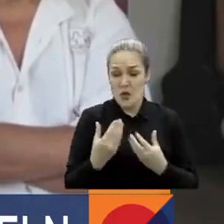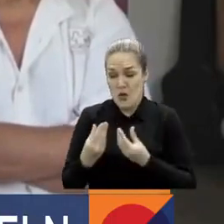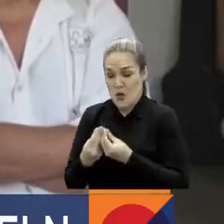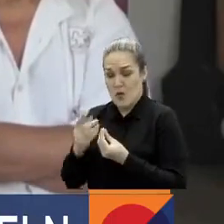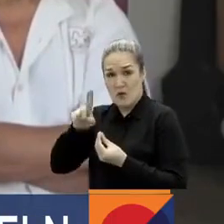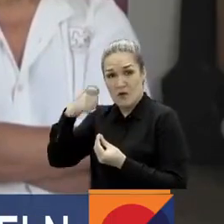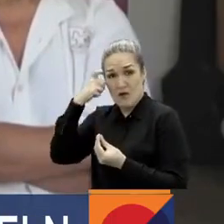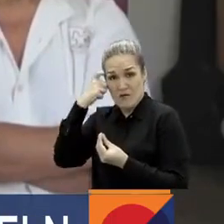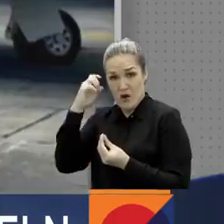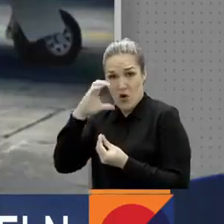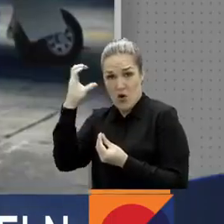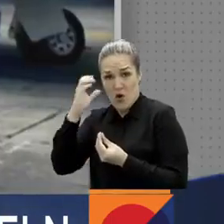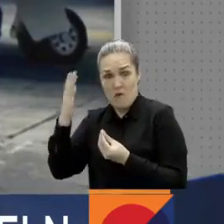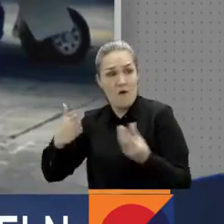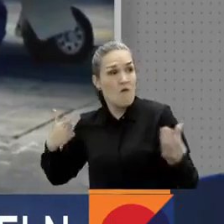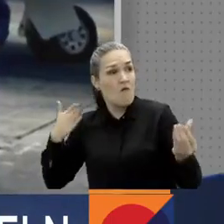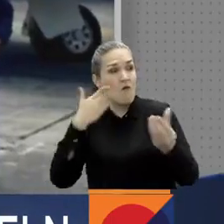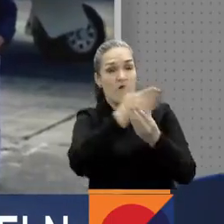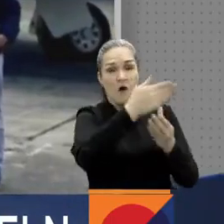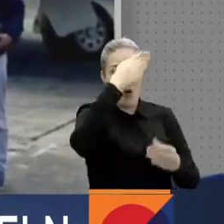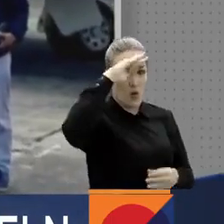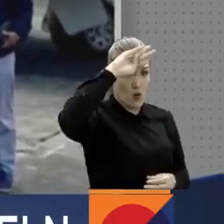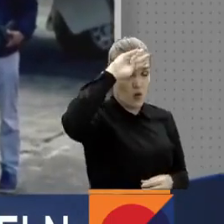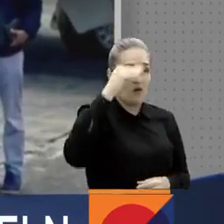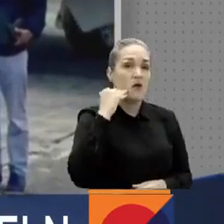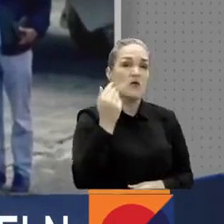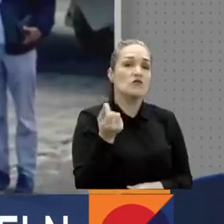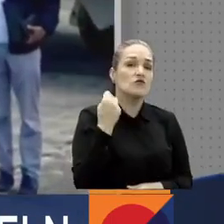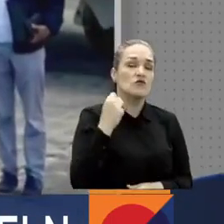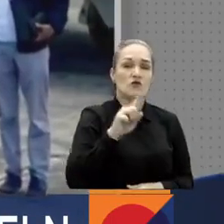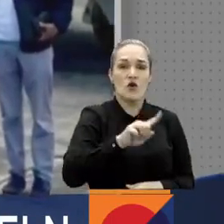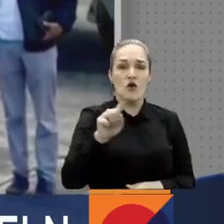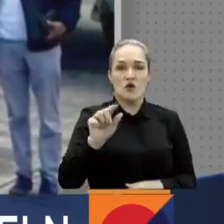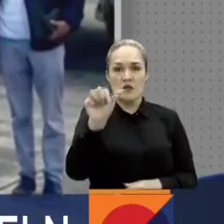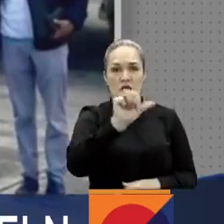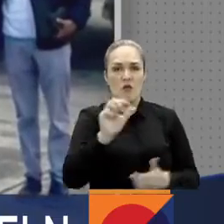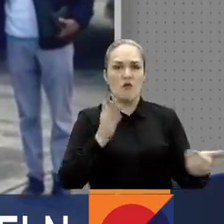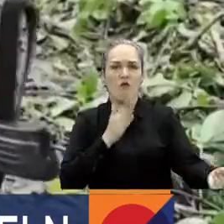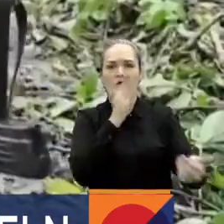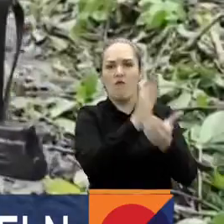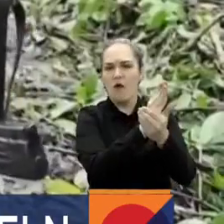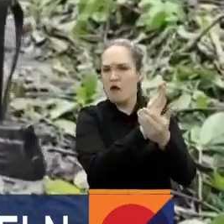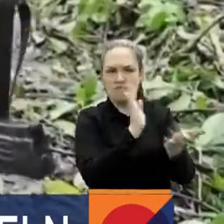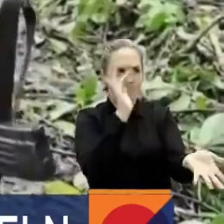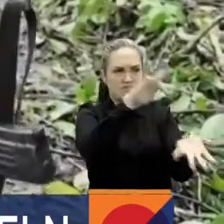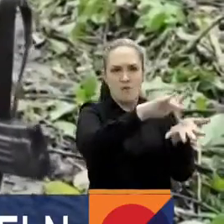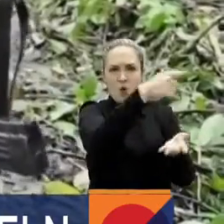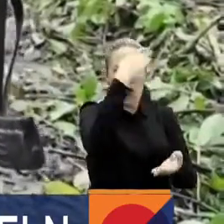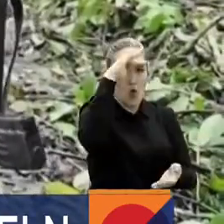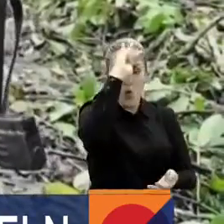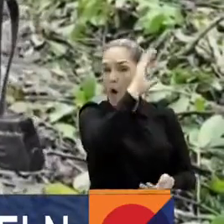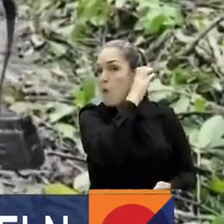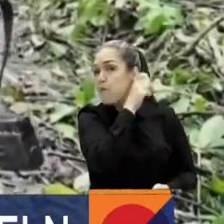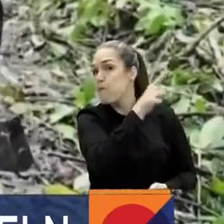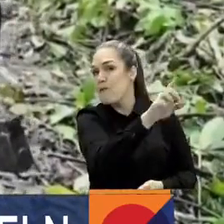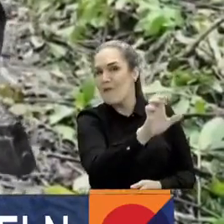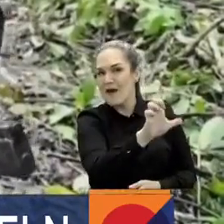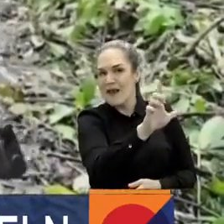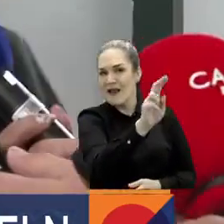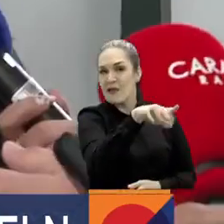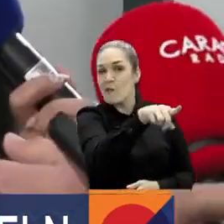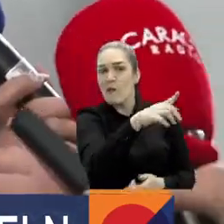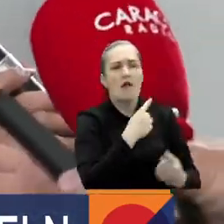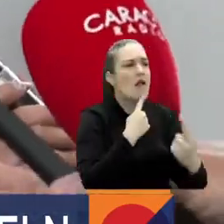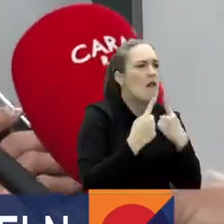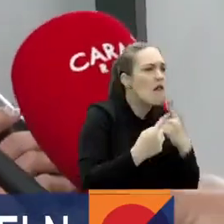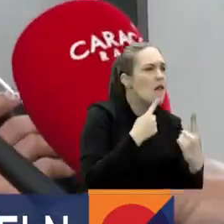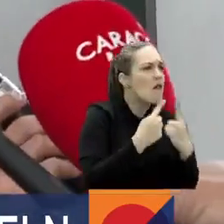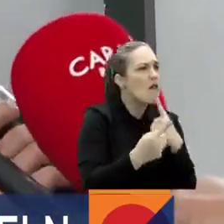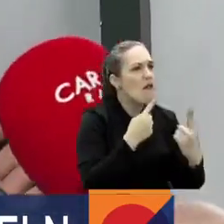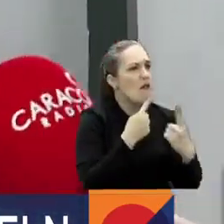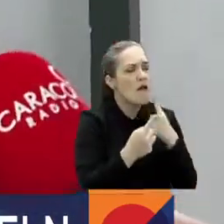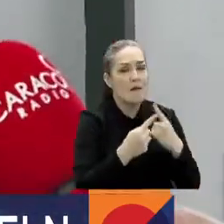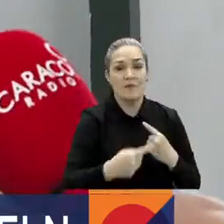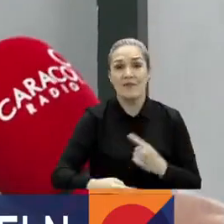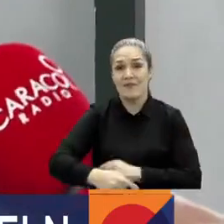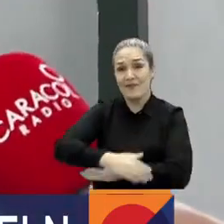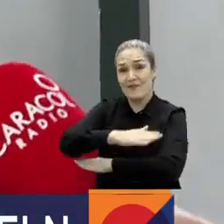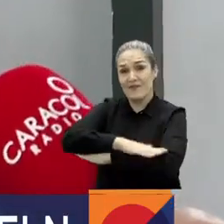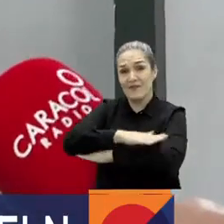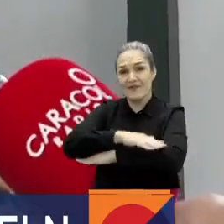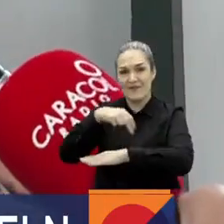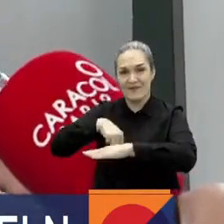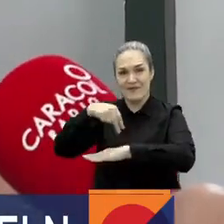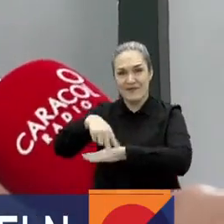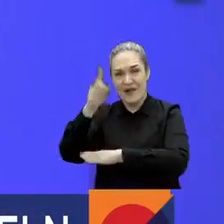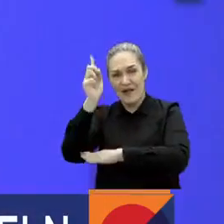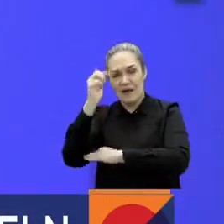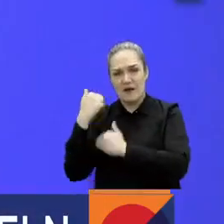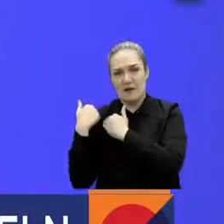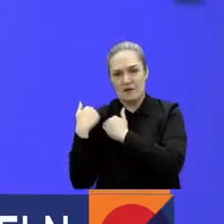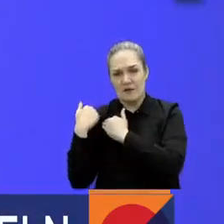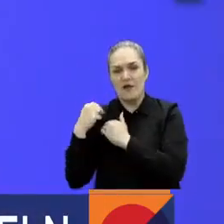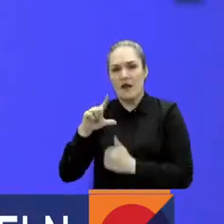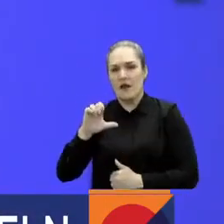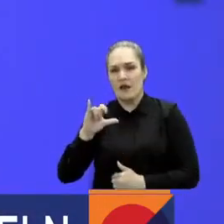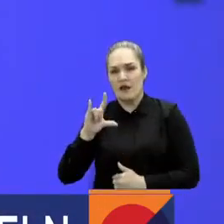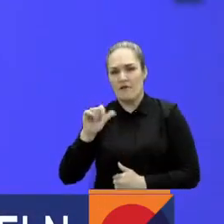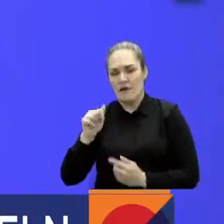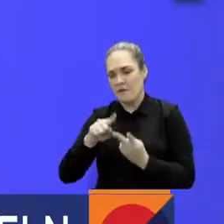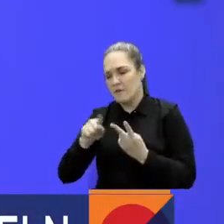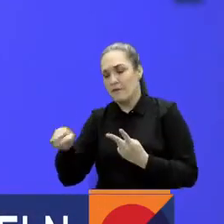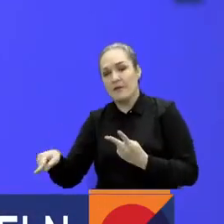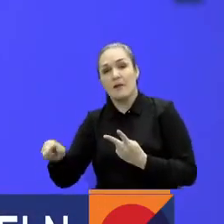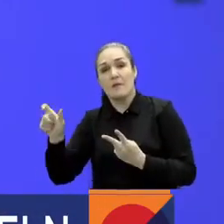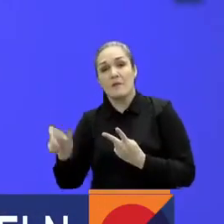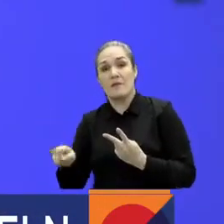INCLUíA EL REINICIO DONONONONON,